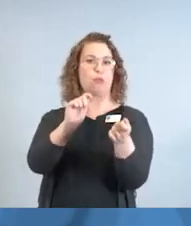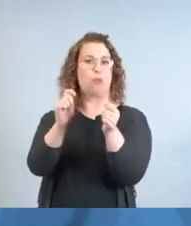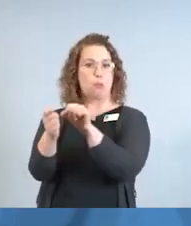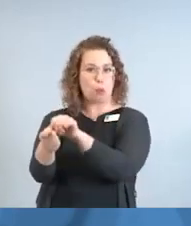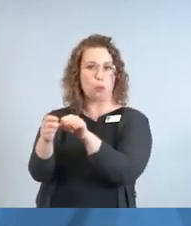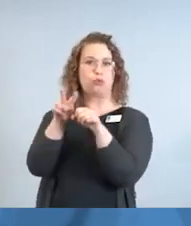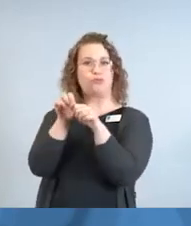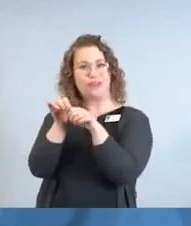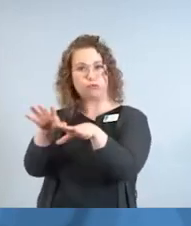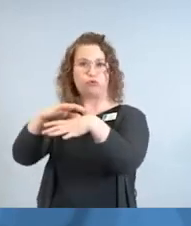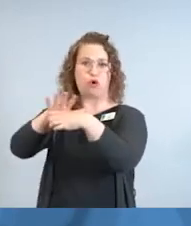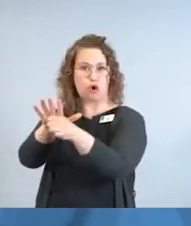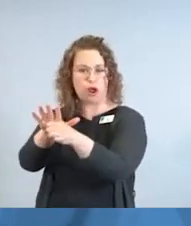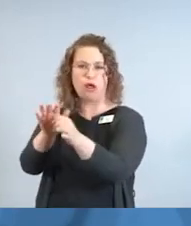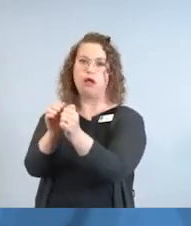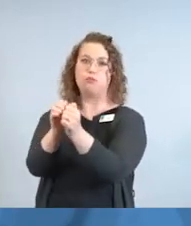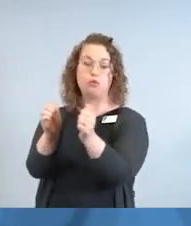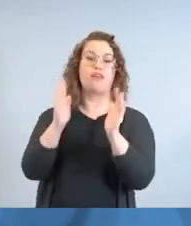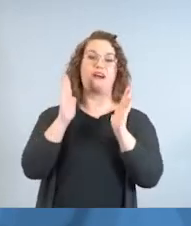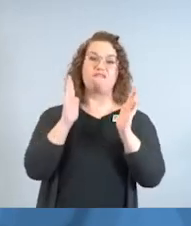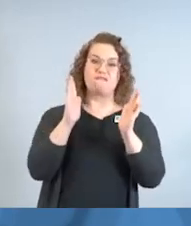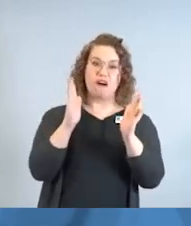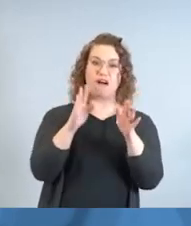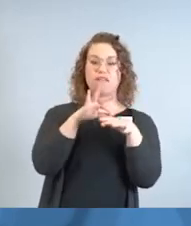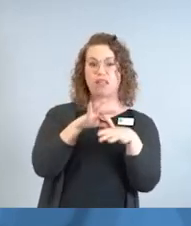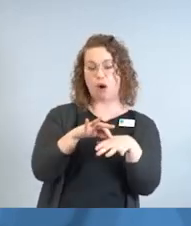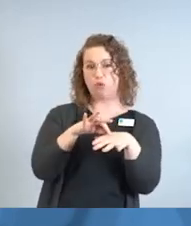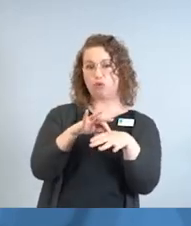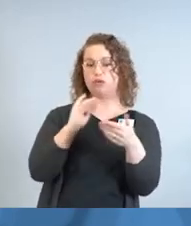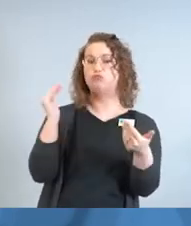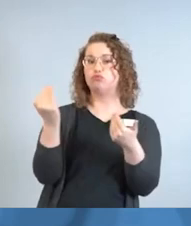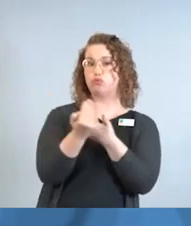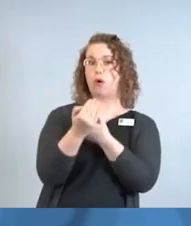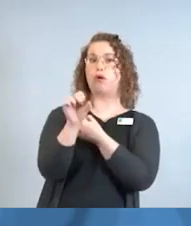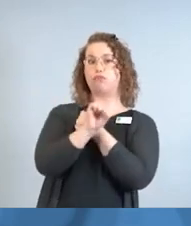vakavat taudin muodot estyisivät. Siitä tarvitsemme lisää seurantatietoa.